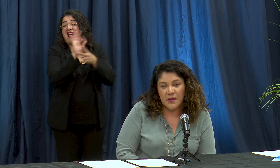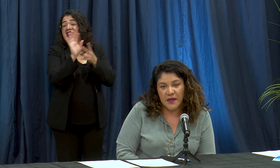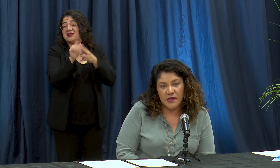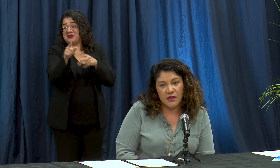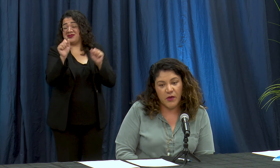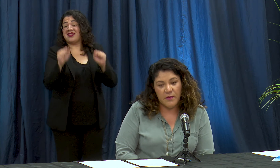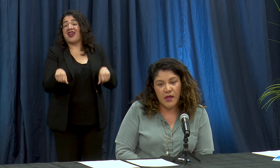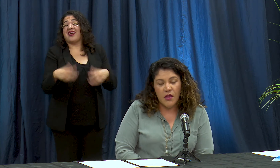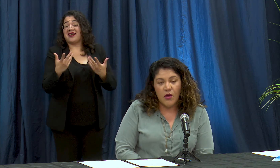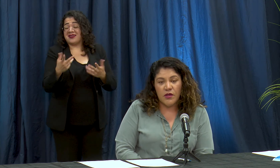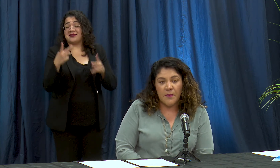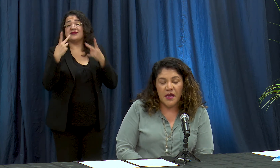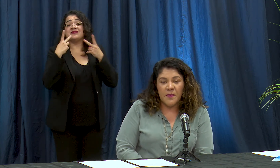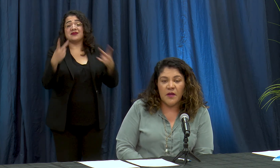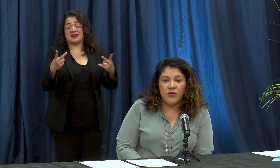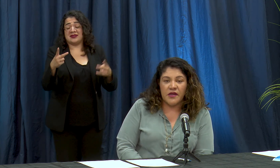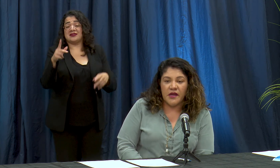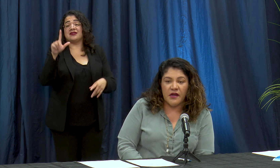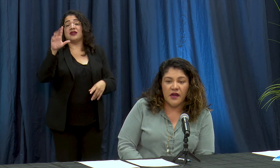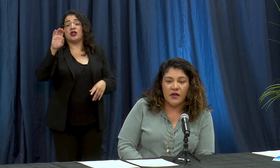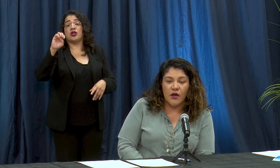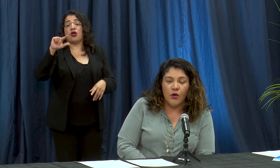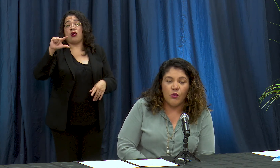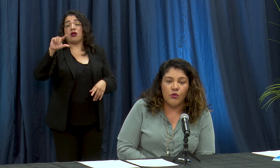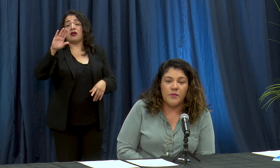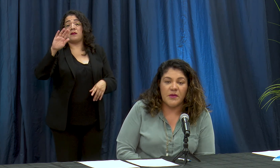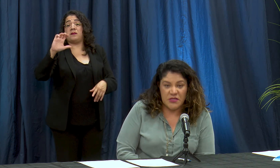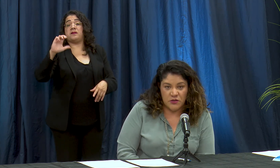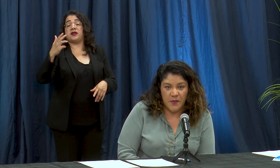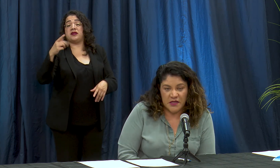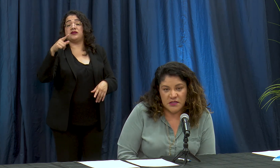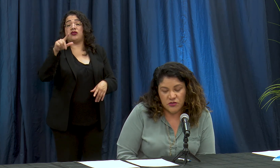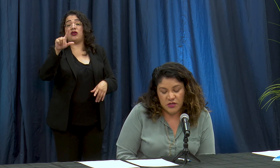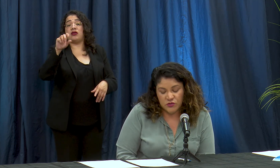la página de web o llamar para poder agarrar un permiso para estaciones su